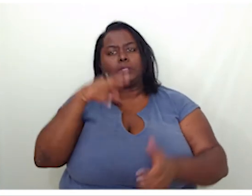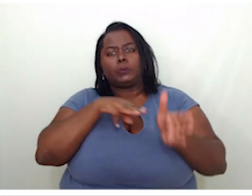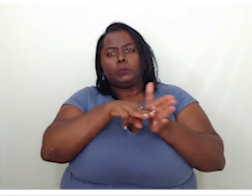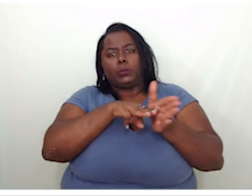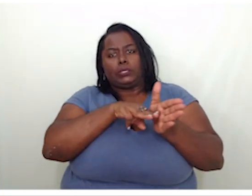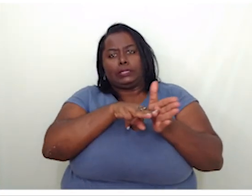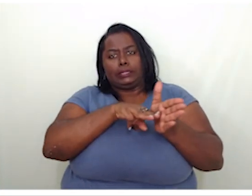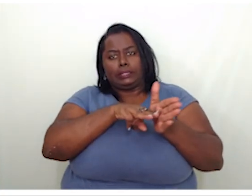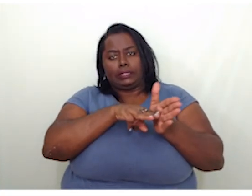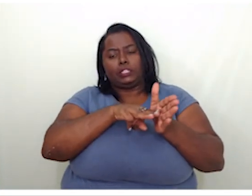pero